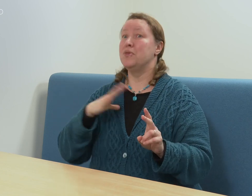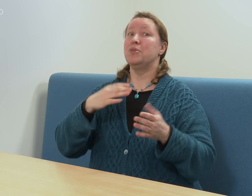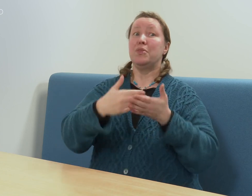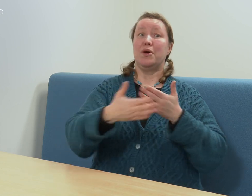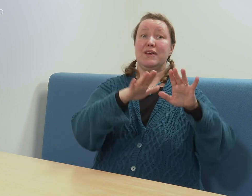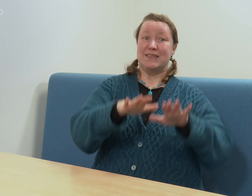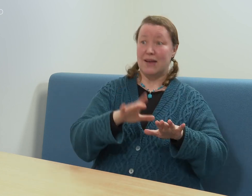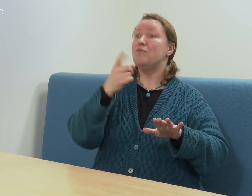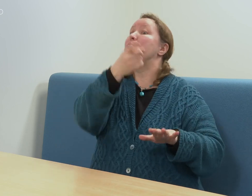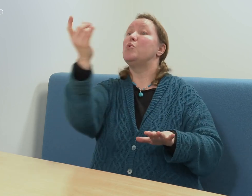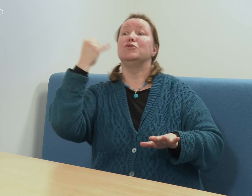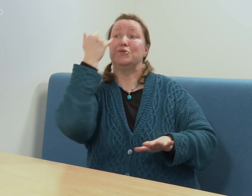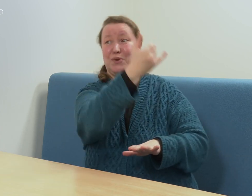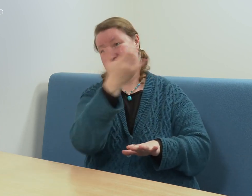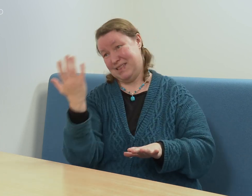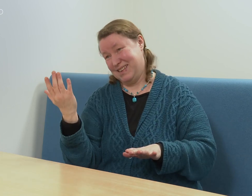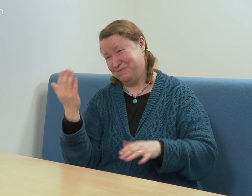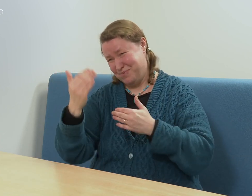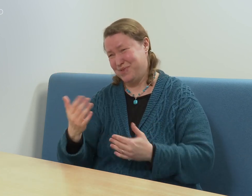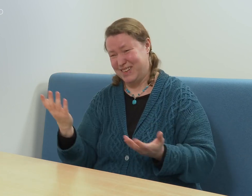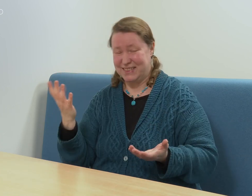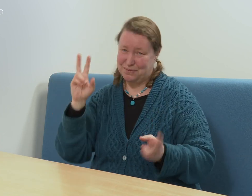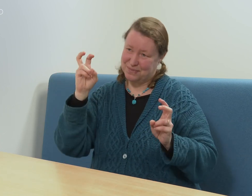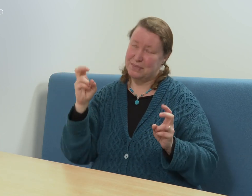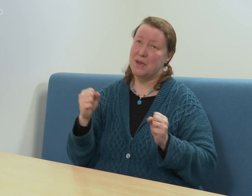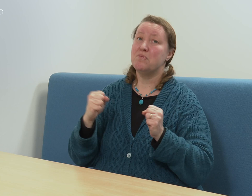Ehkä ilmoituksia olisi muutoin tullut enemmän.